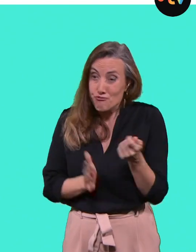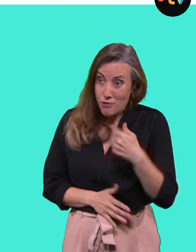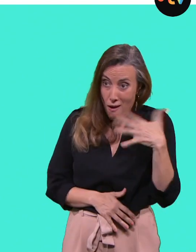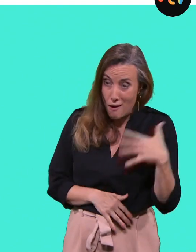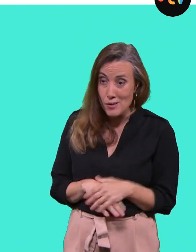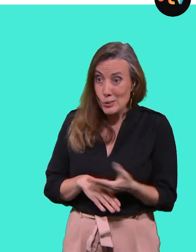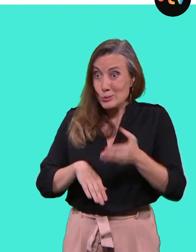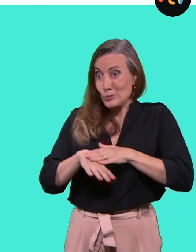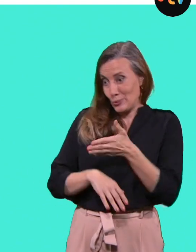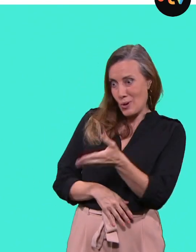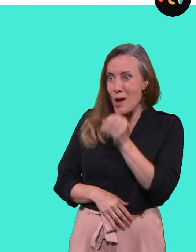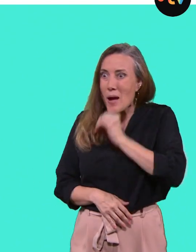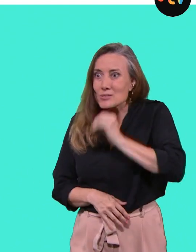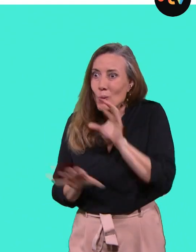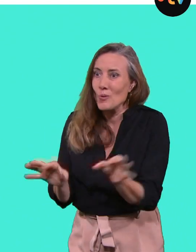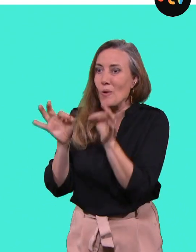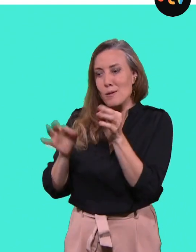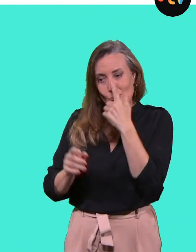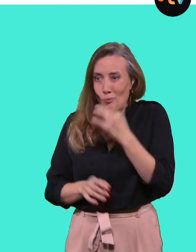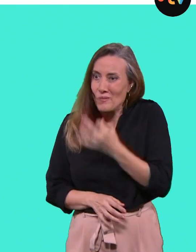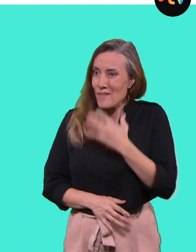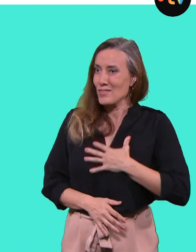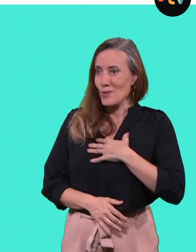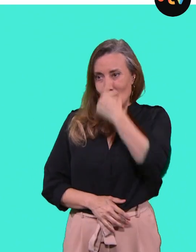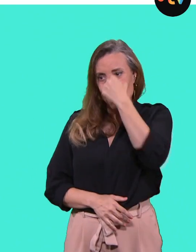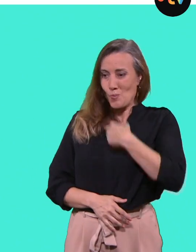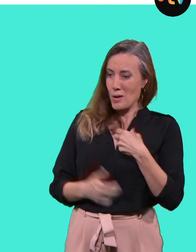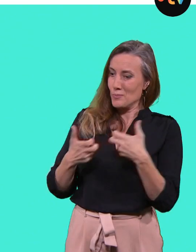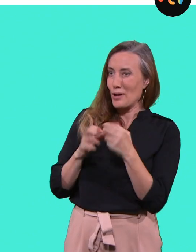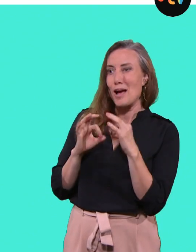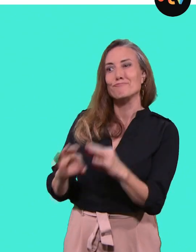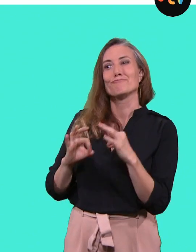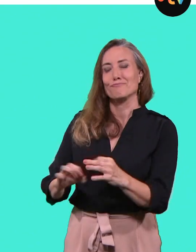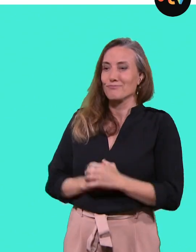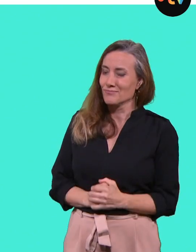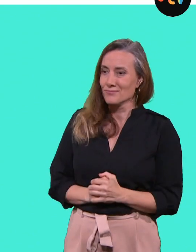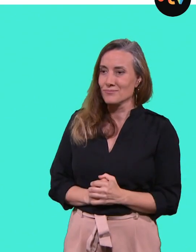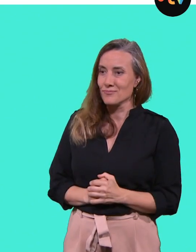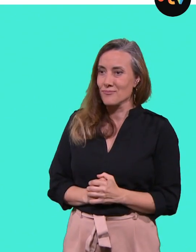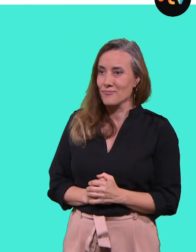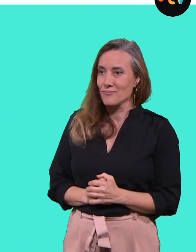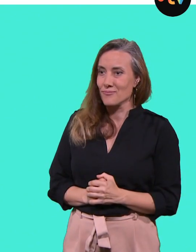si on trouve la même chose en occasion autant partir sur une robe qui nous plaît aussi et à moindre cout"